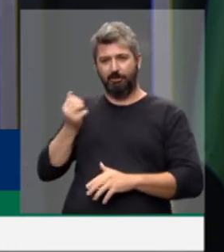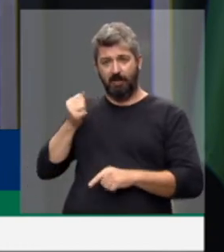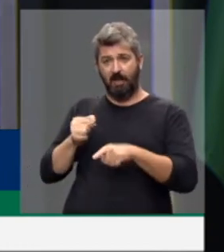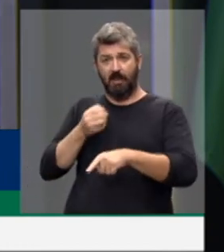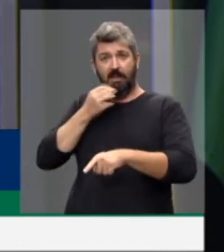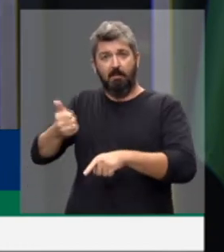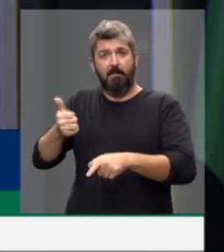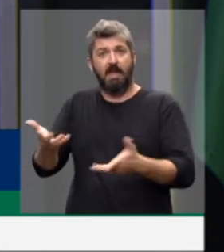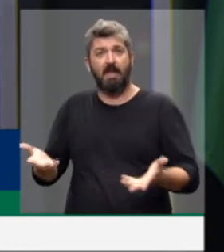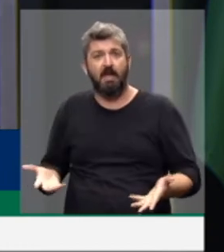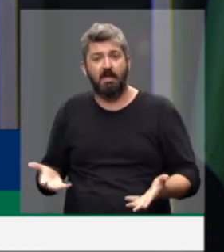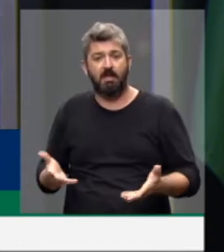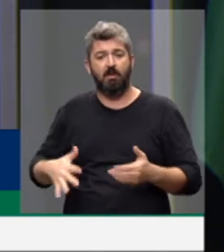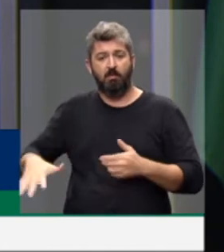ESTRATEGICAMENTE, CONSTRÓI UM EQUILÍBRIO TARIFÁRIO, VAI